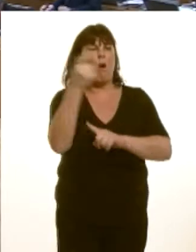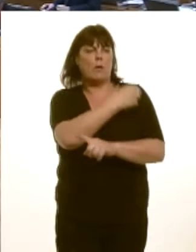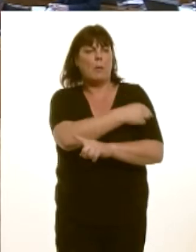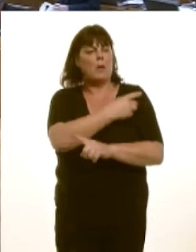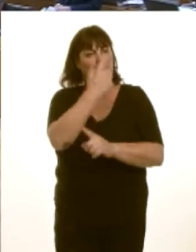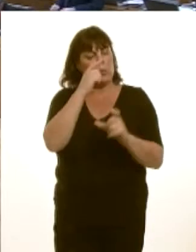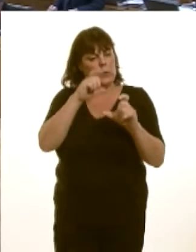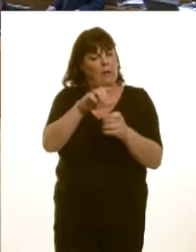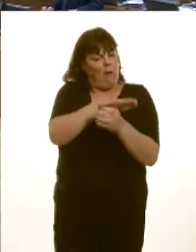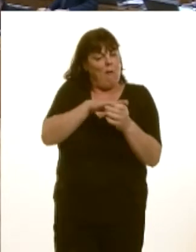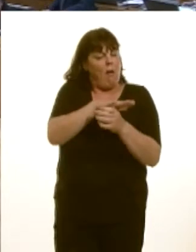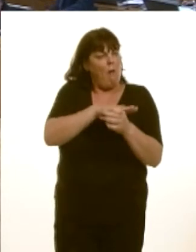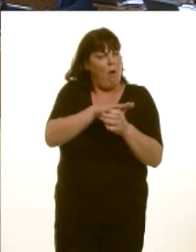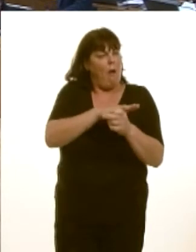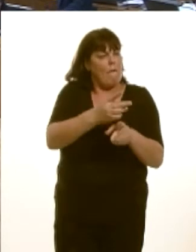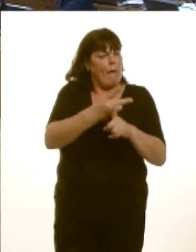refferendwm lleol dros neu yn erbyn ysbyty cymunedol.